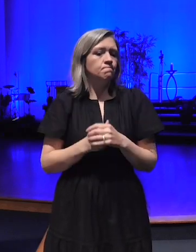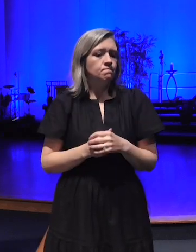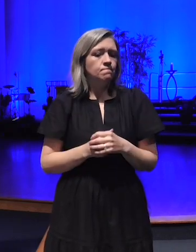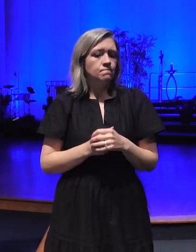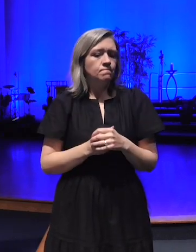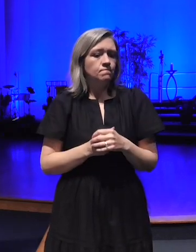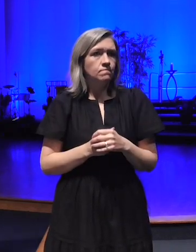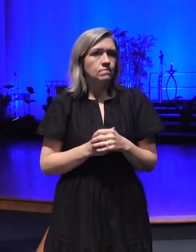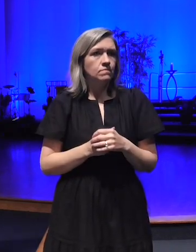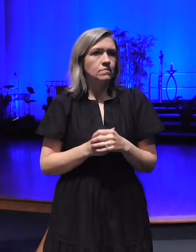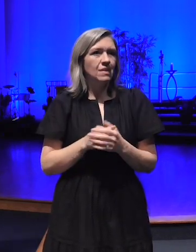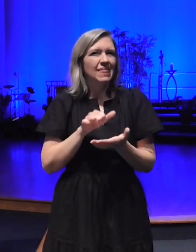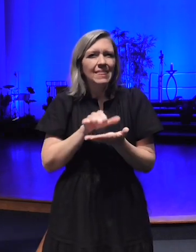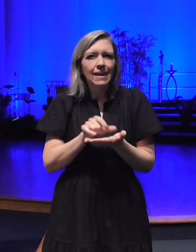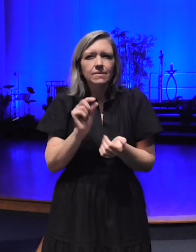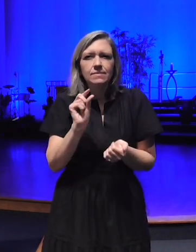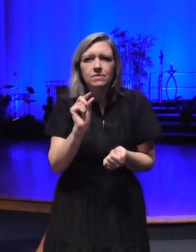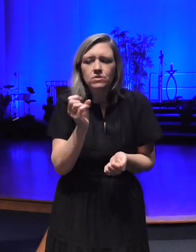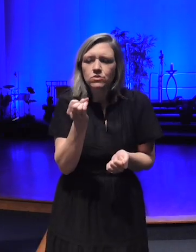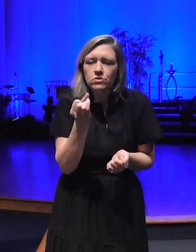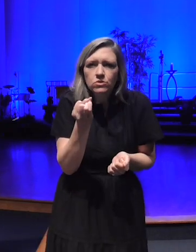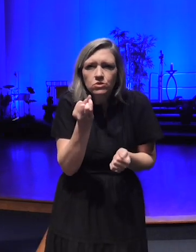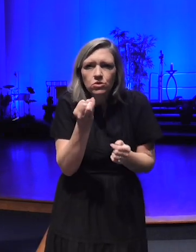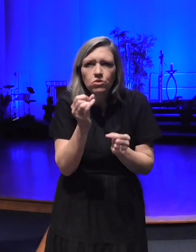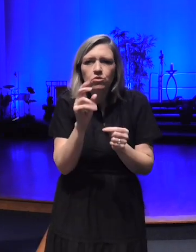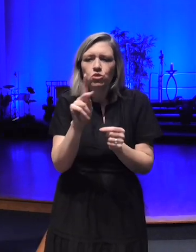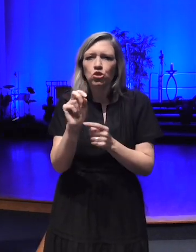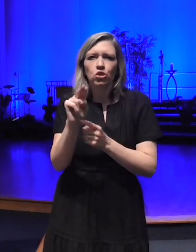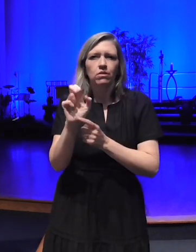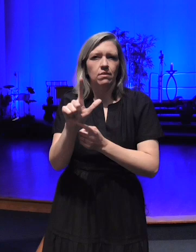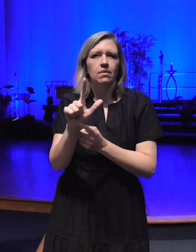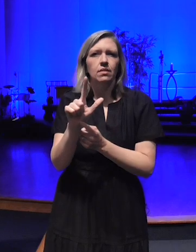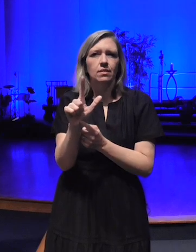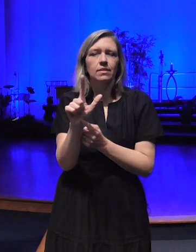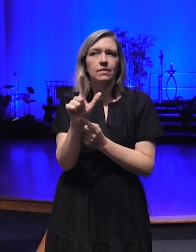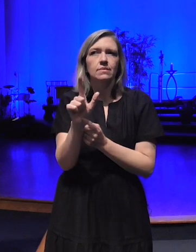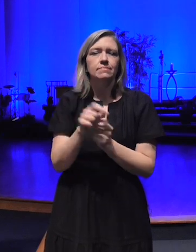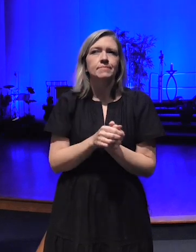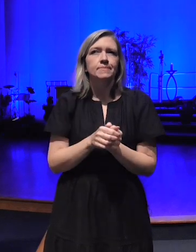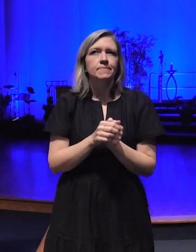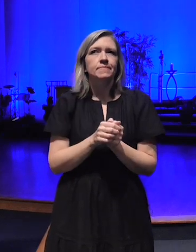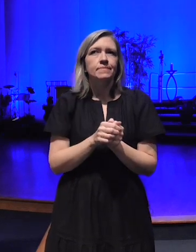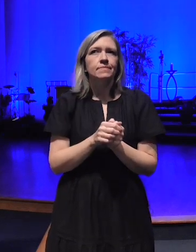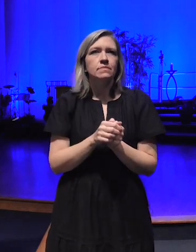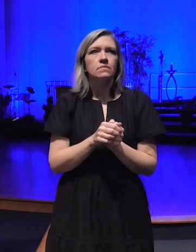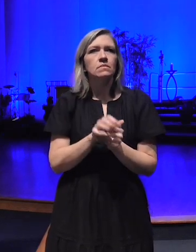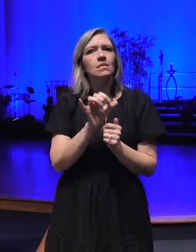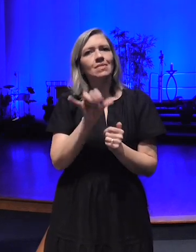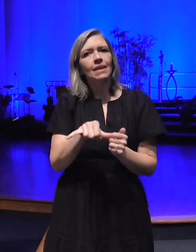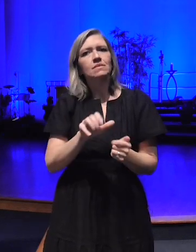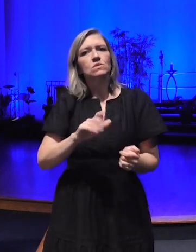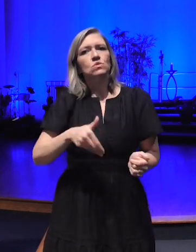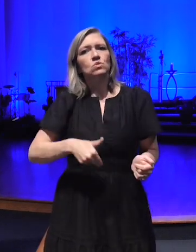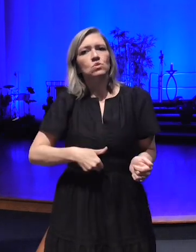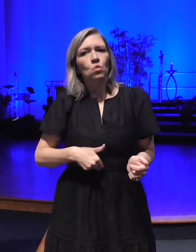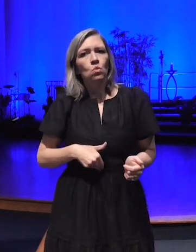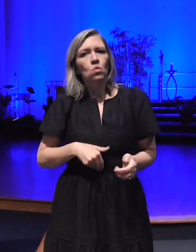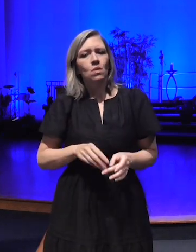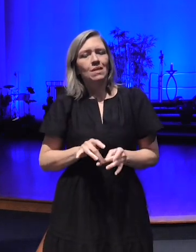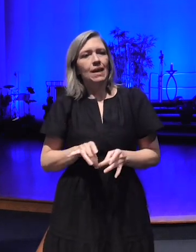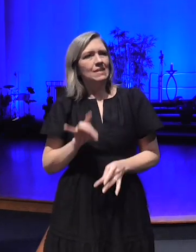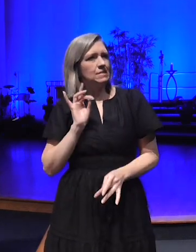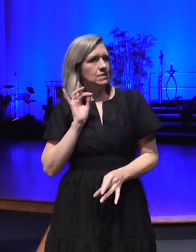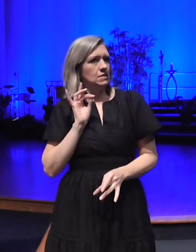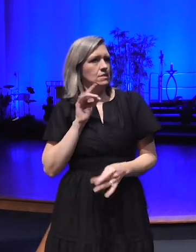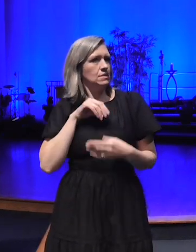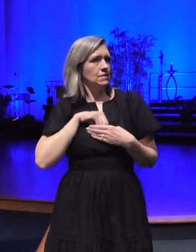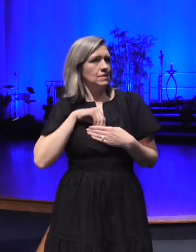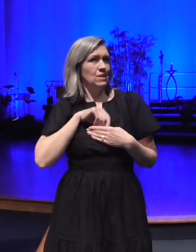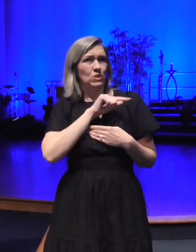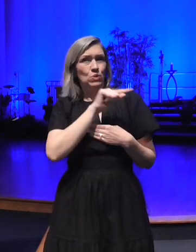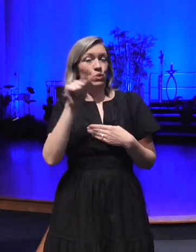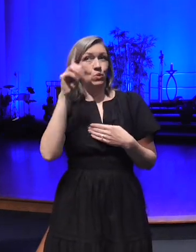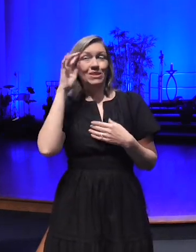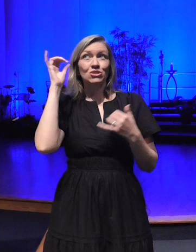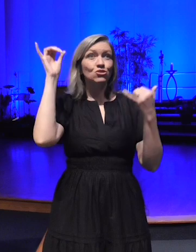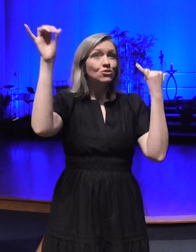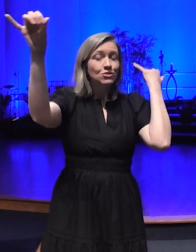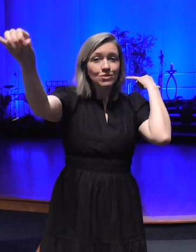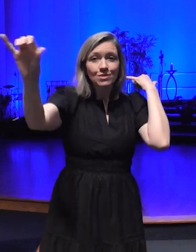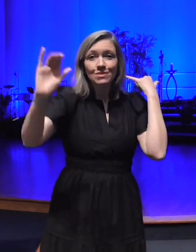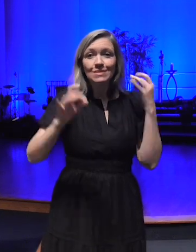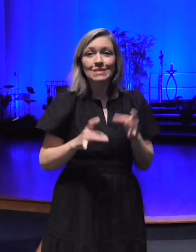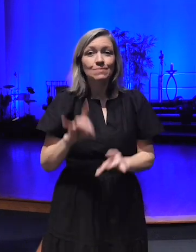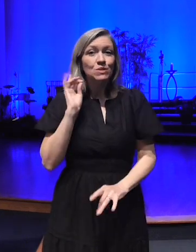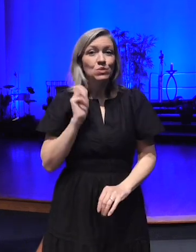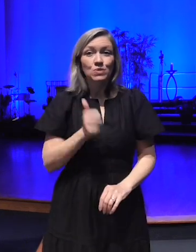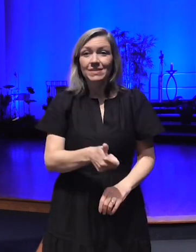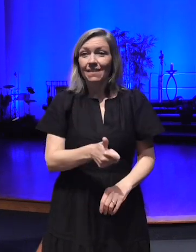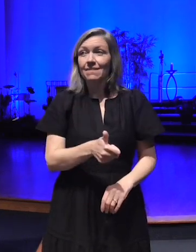núcleo que es la única Esencia en tú, el ser espiritual eterno, entonces lo que sucede en esta vida es